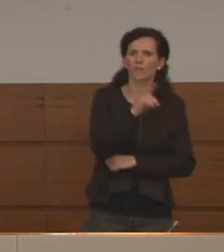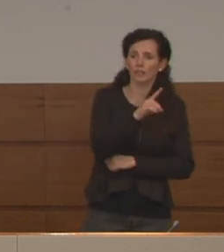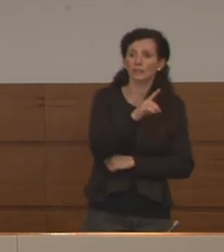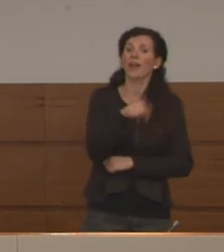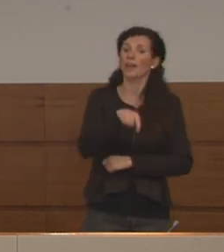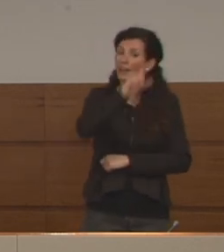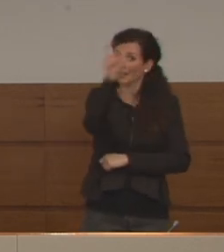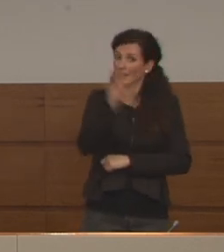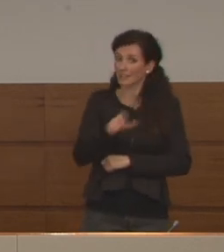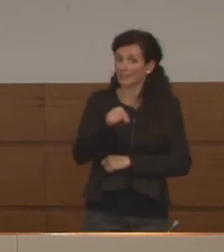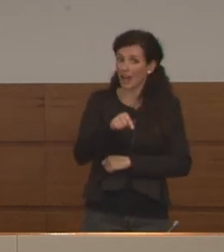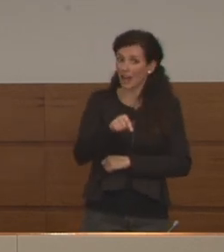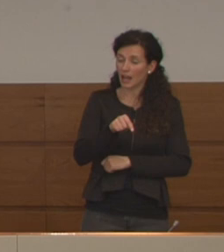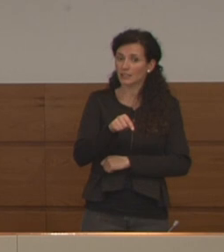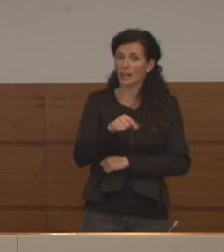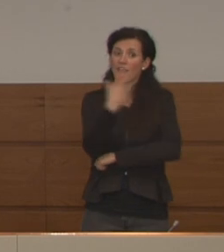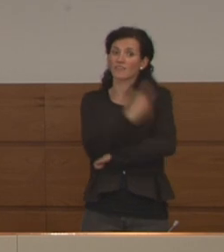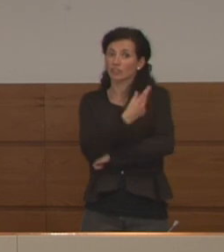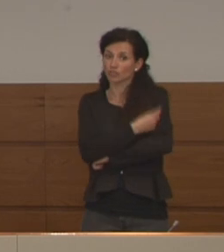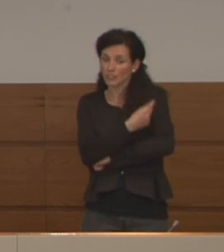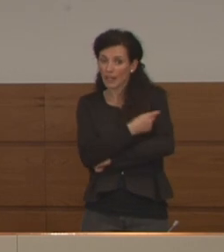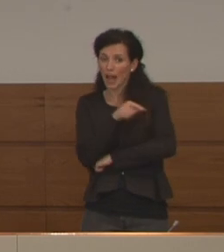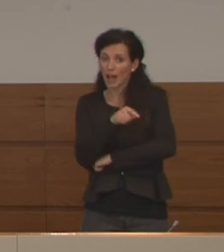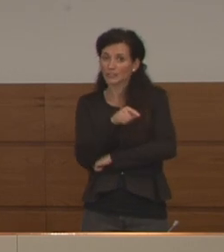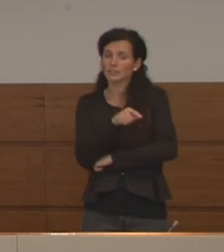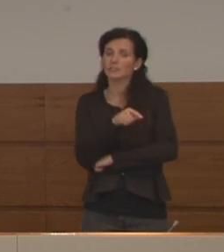vaccinati tra gli operatori sanitari inferiore